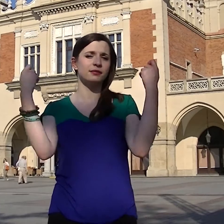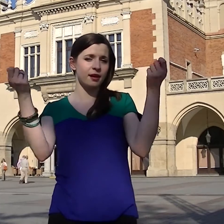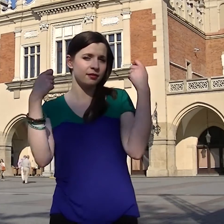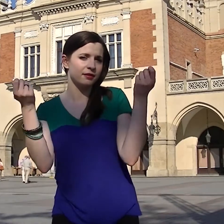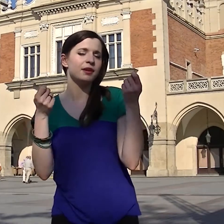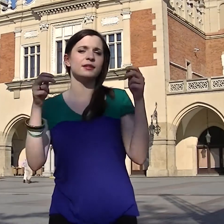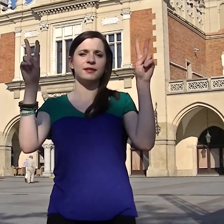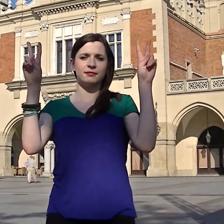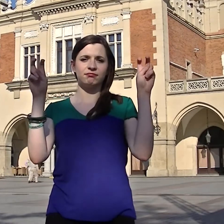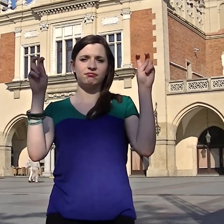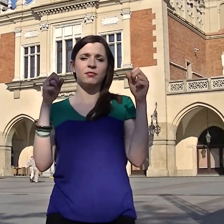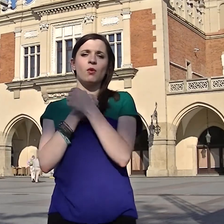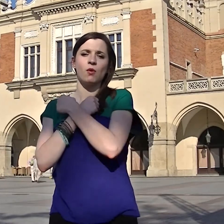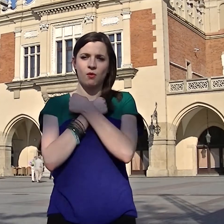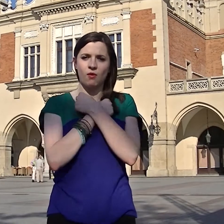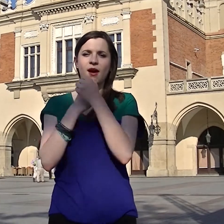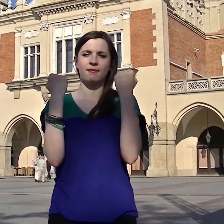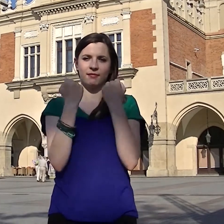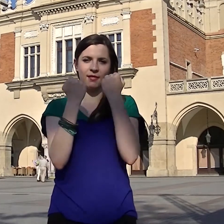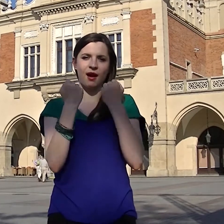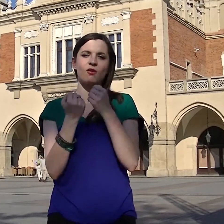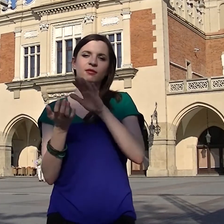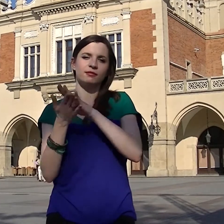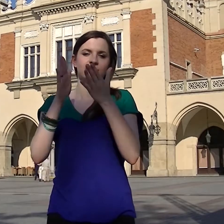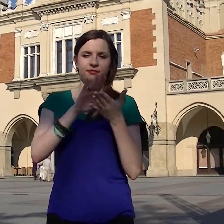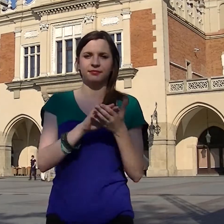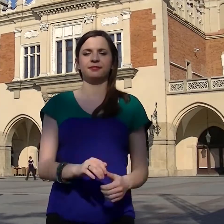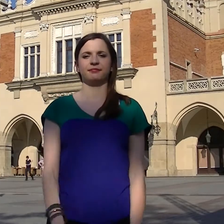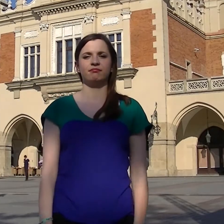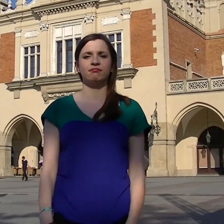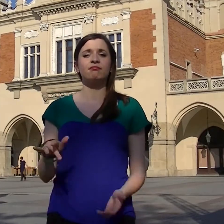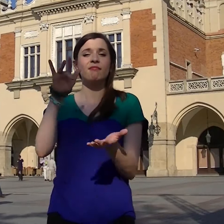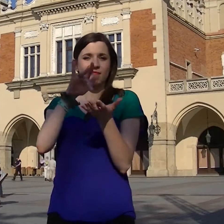Wydarzenie "Kocham Kraków z Wzajemnością"